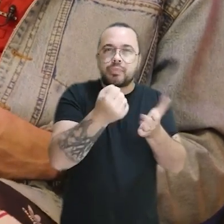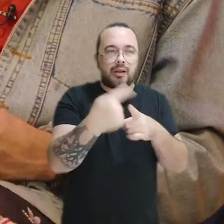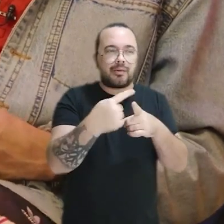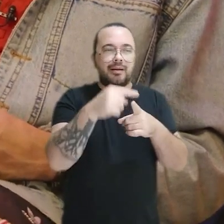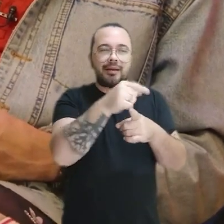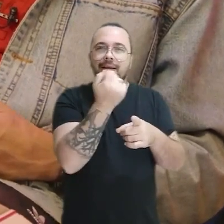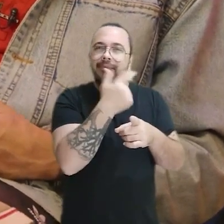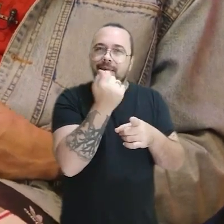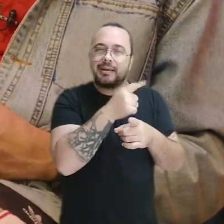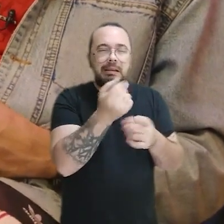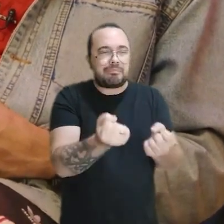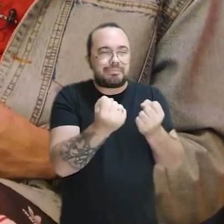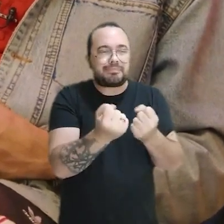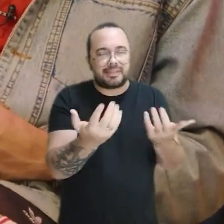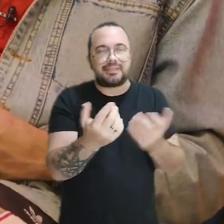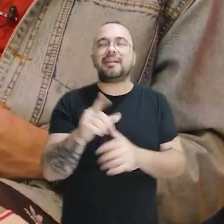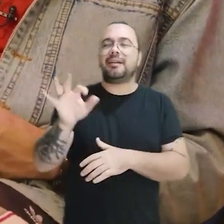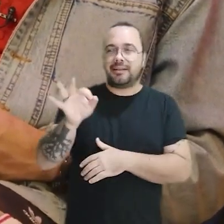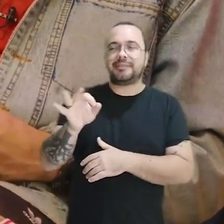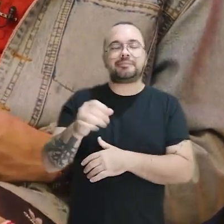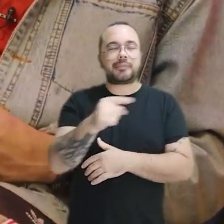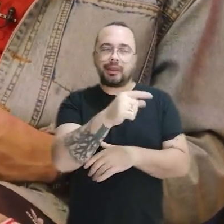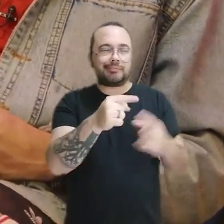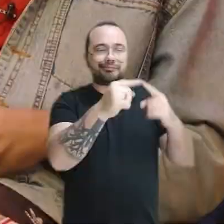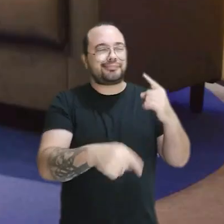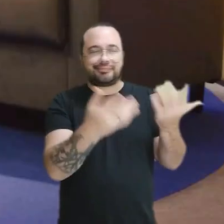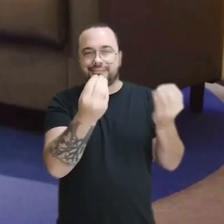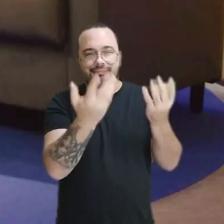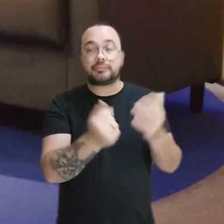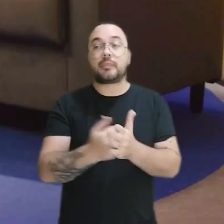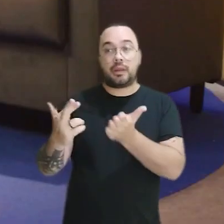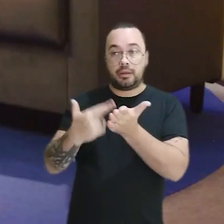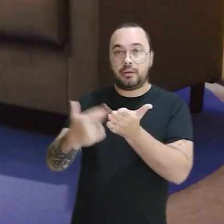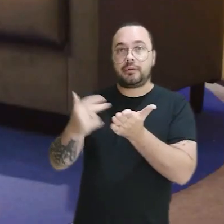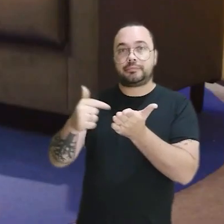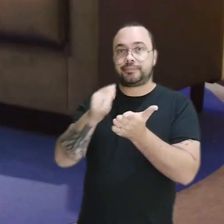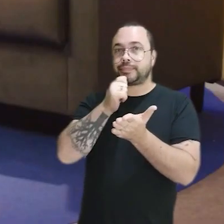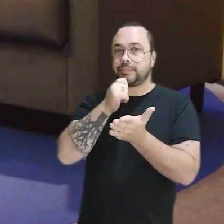tipo, uma coisa tipo, totalmente fora do... Sim. A revista ainda é um...